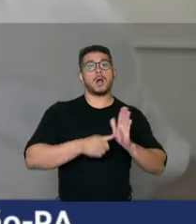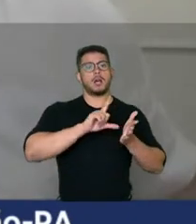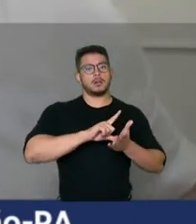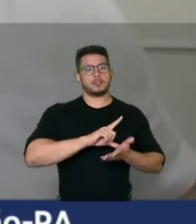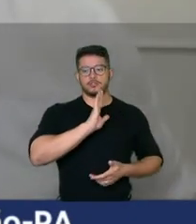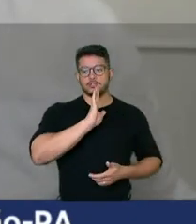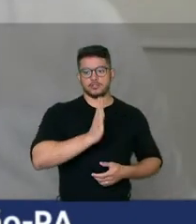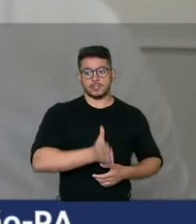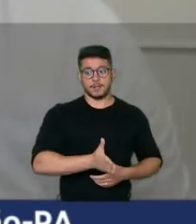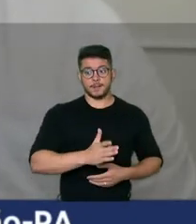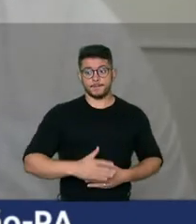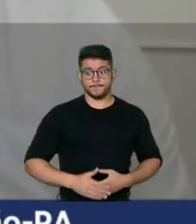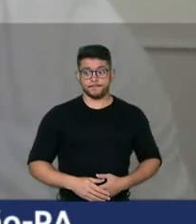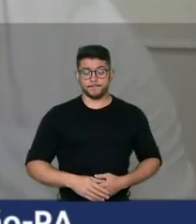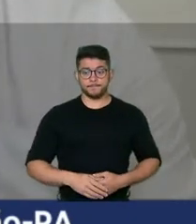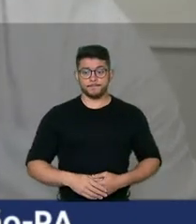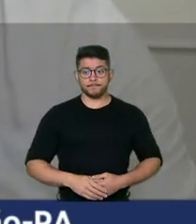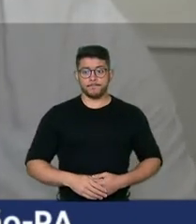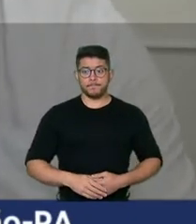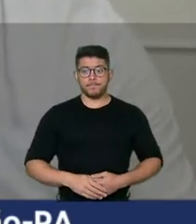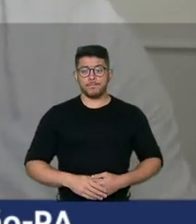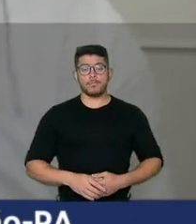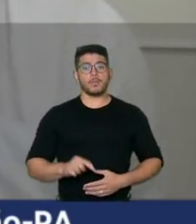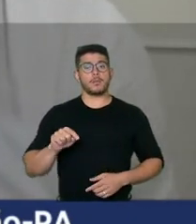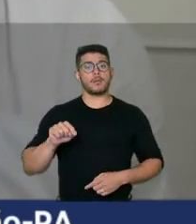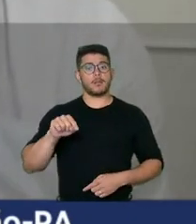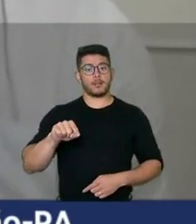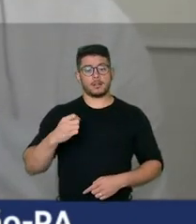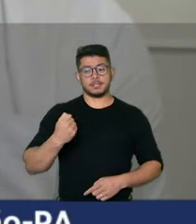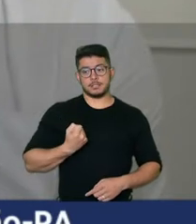RETIRADO DO TEXTO AS... AS... OS TERMOS... QUE MOTIVARAM O DESTAQUE COM RELAÇÃO A ESSE